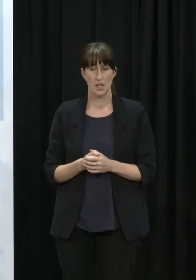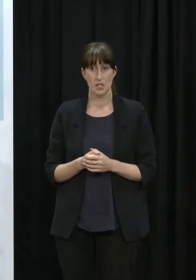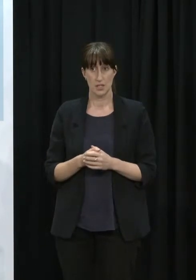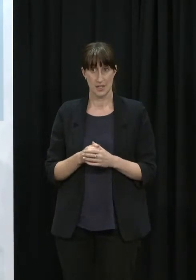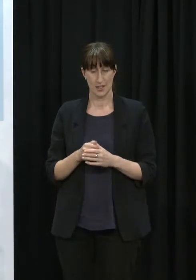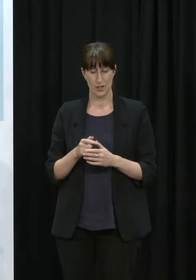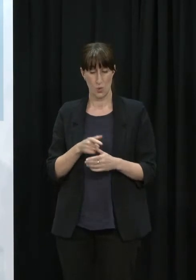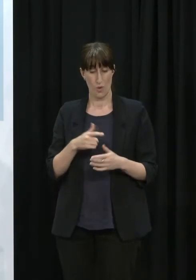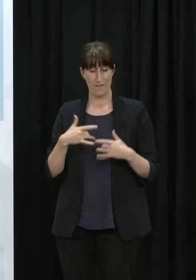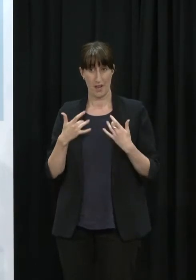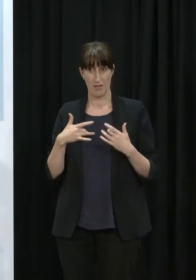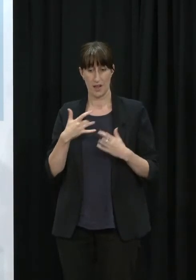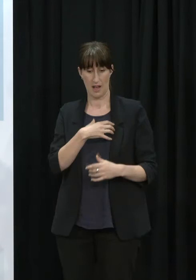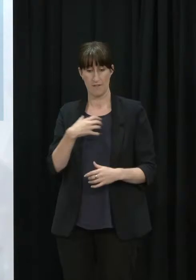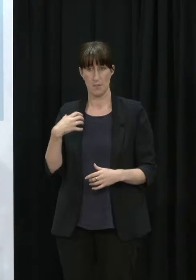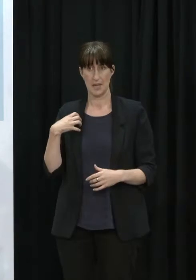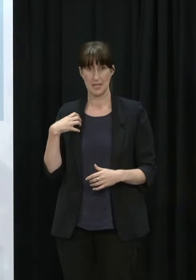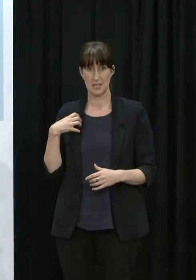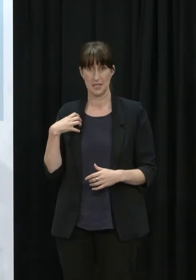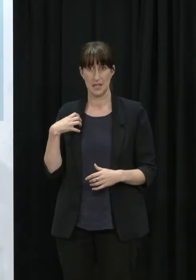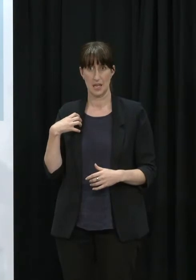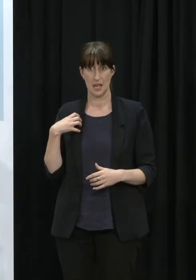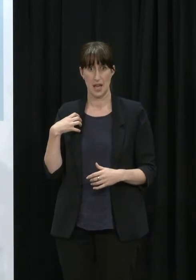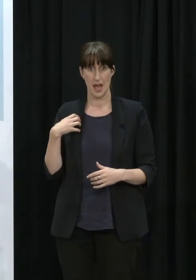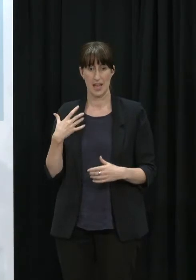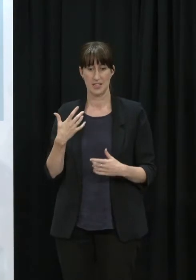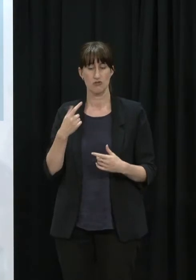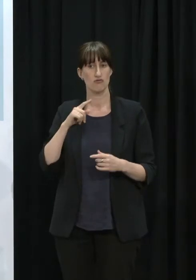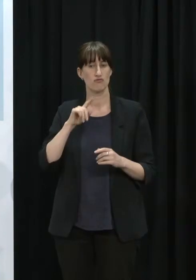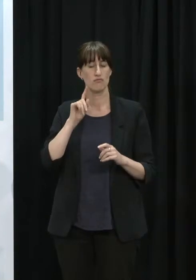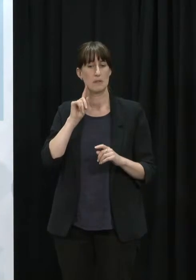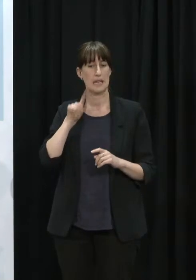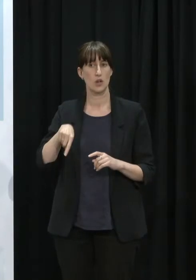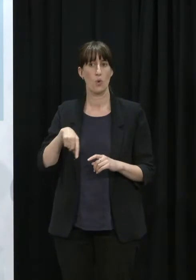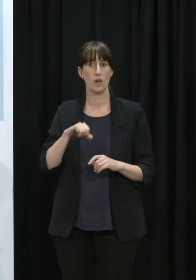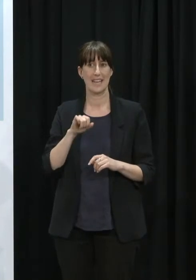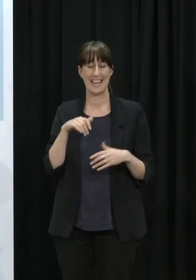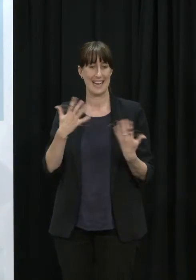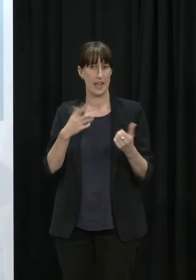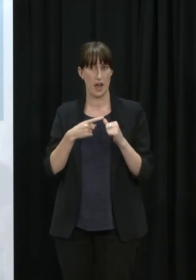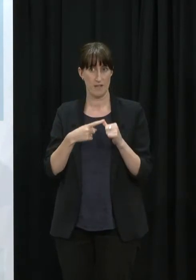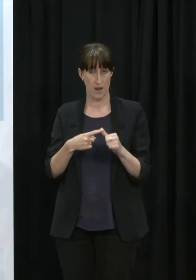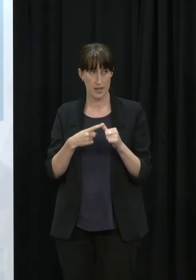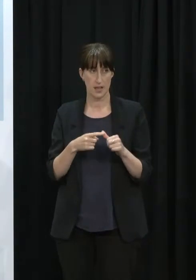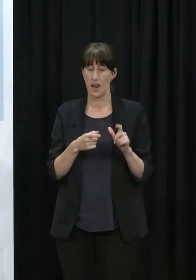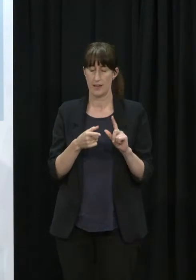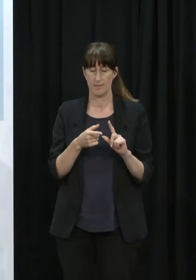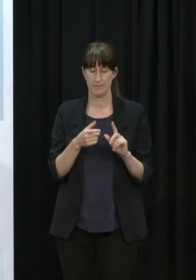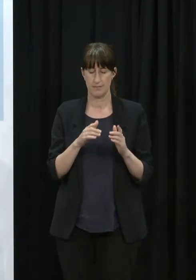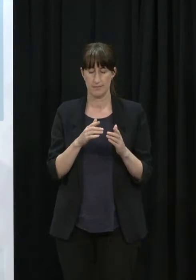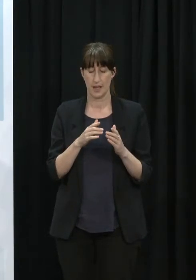tukuna he tohutohu ki te